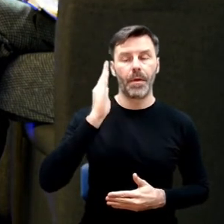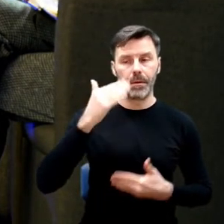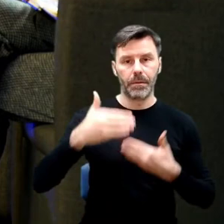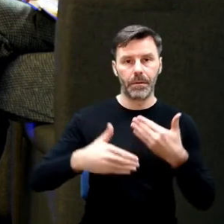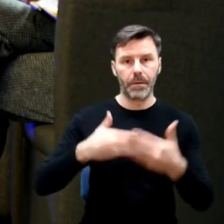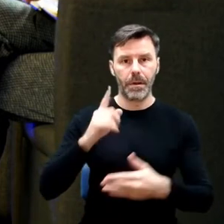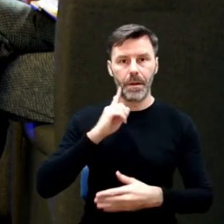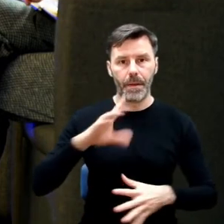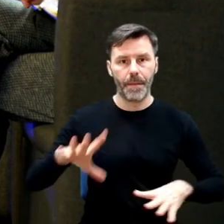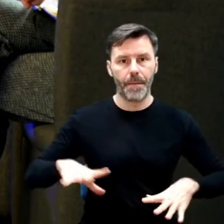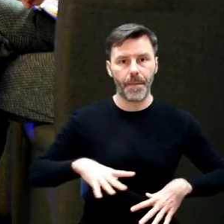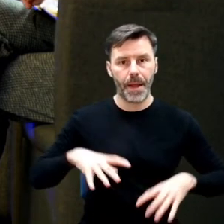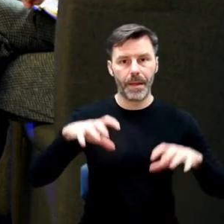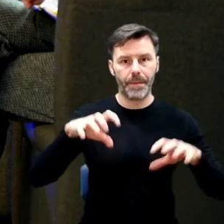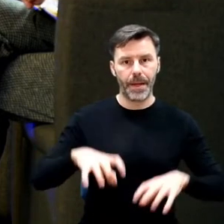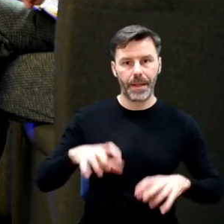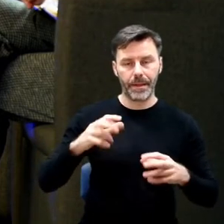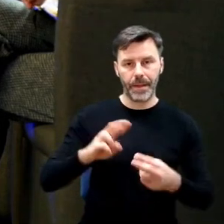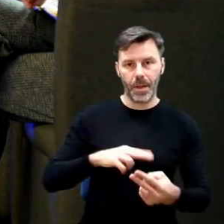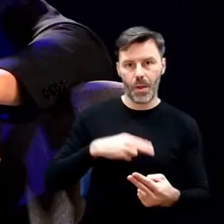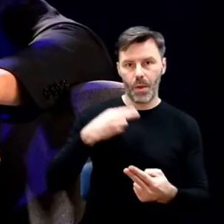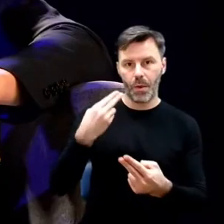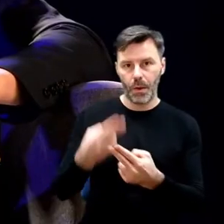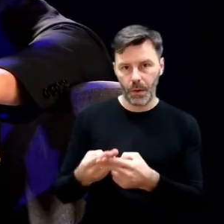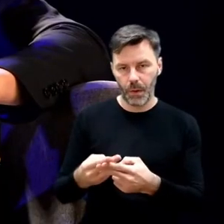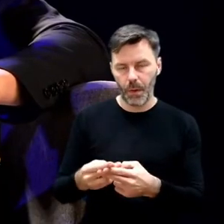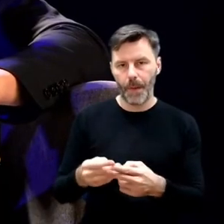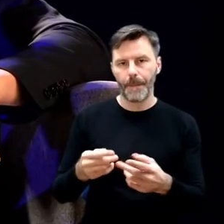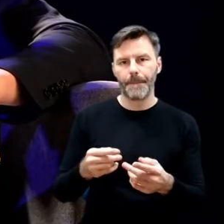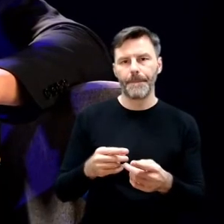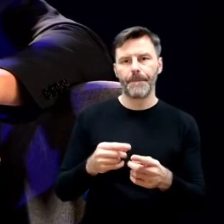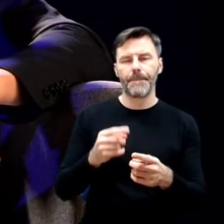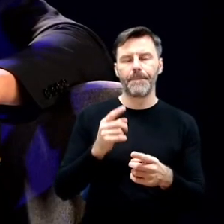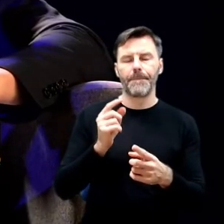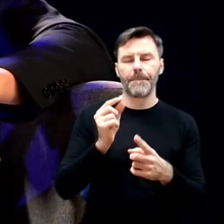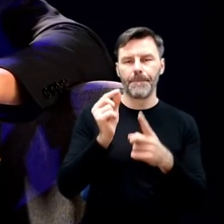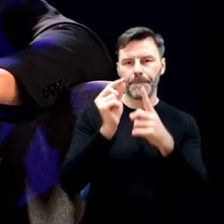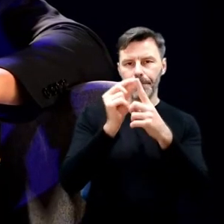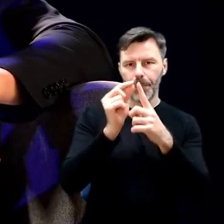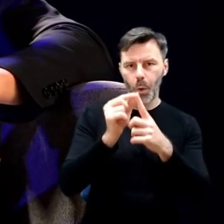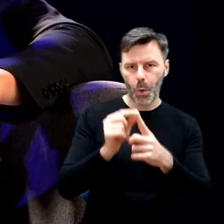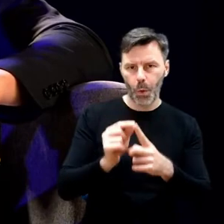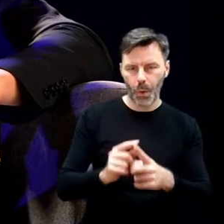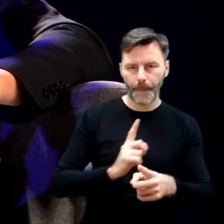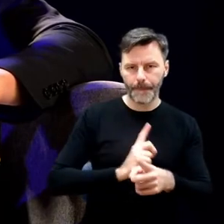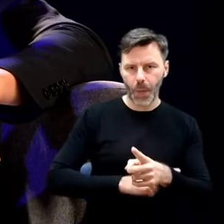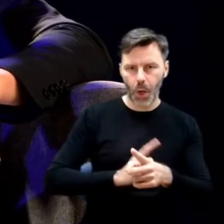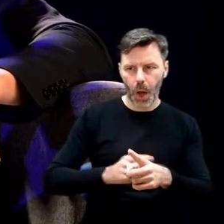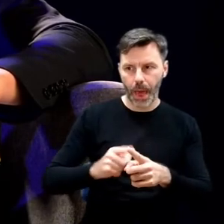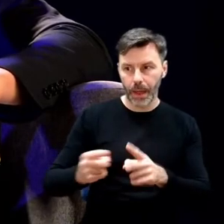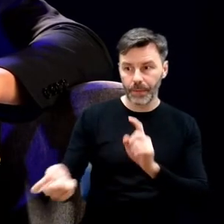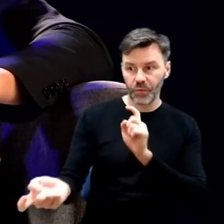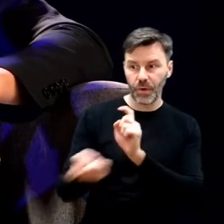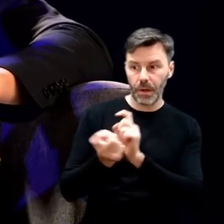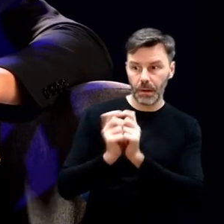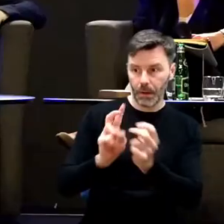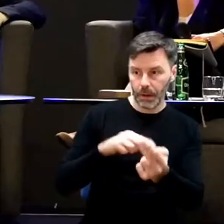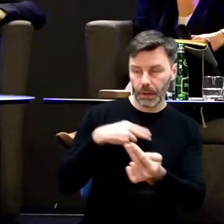który punkt po punkcie się odnosił do poszczególnych zarzutów, to wyobraźcie sobie Państwo, wszyscy posłowie